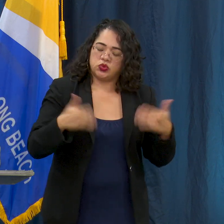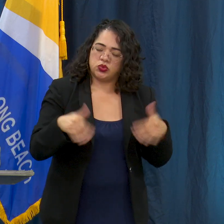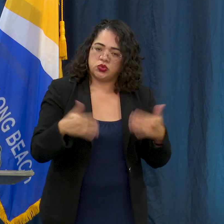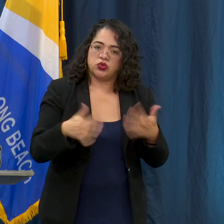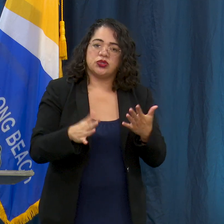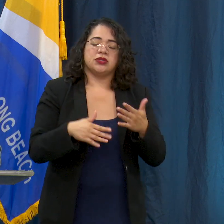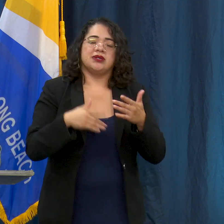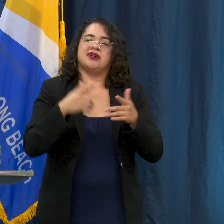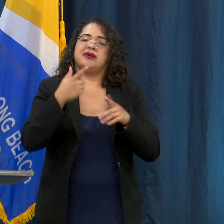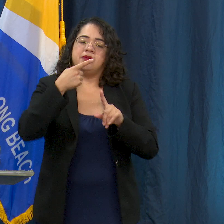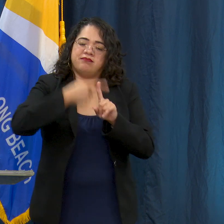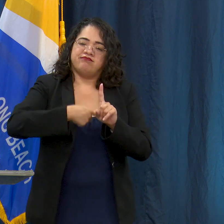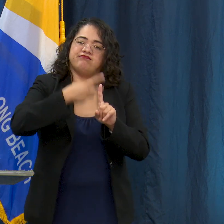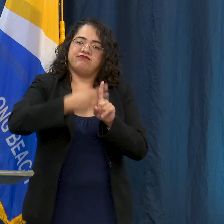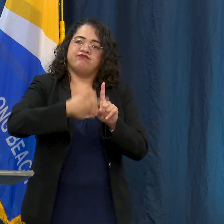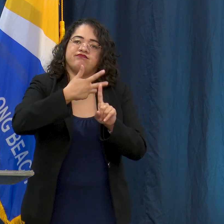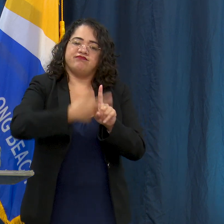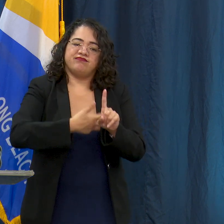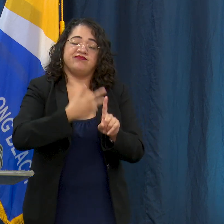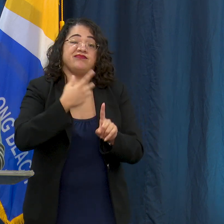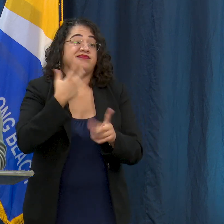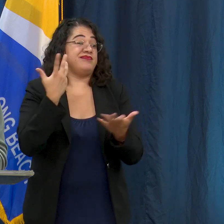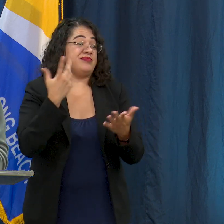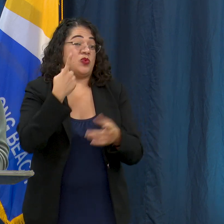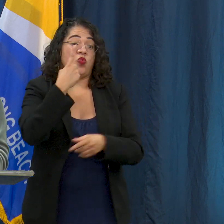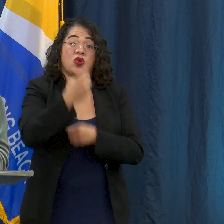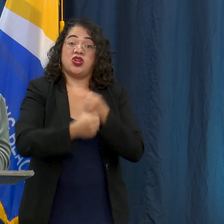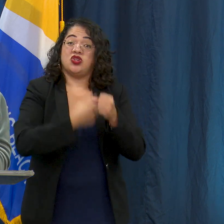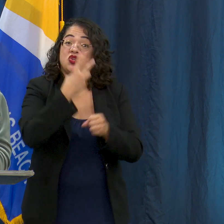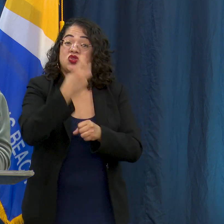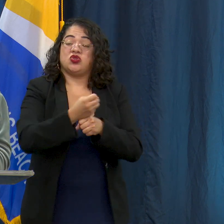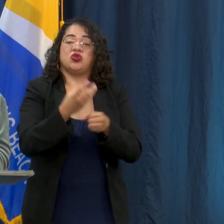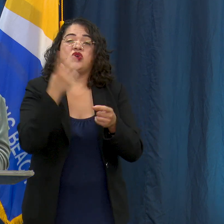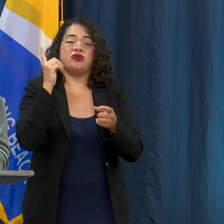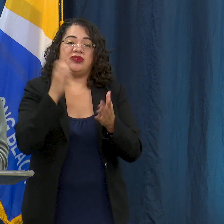messes possible meant a años para recupera nose de esto y algo been a door